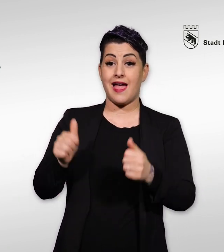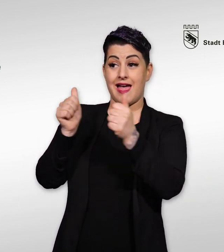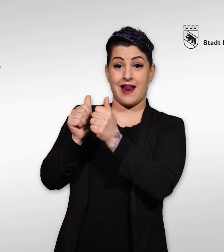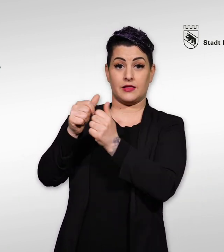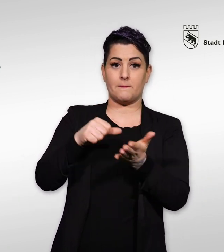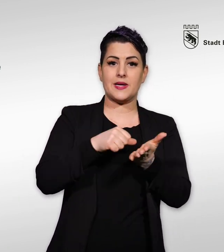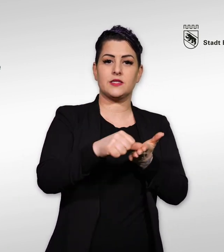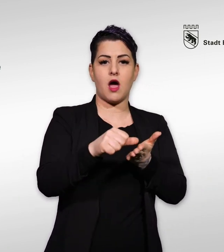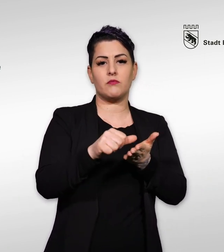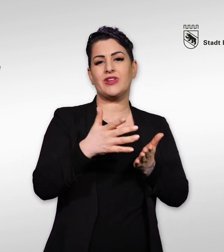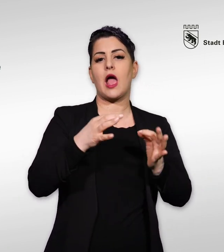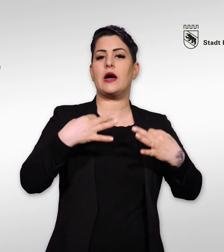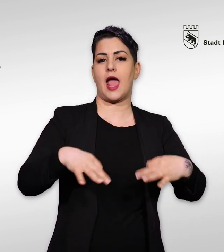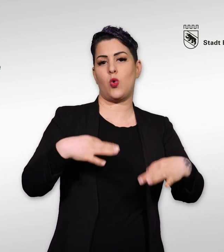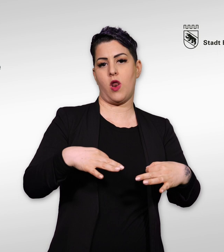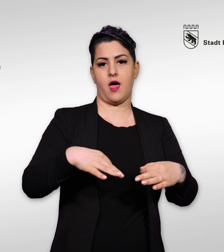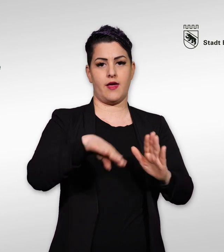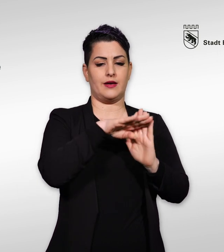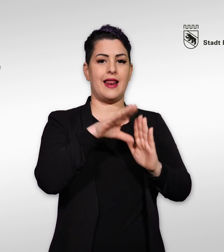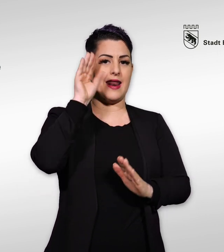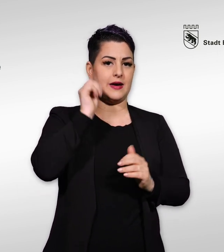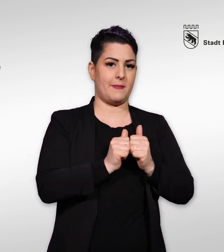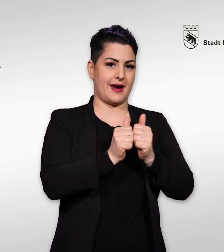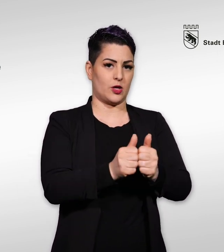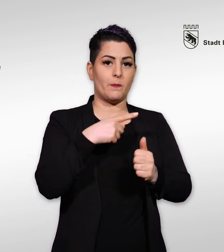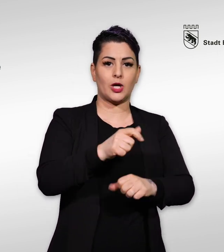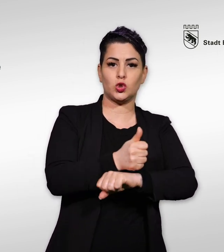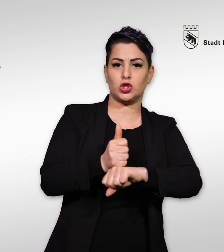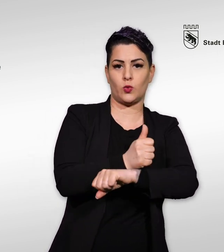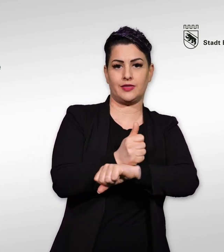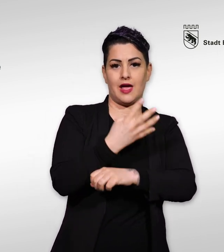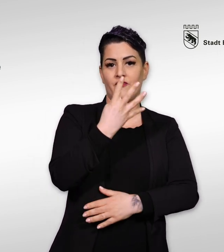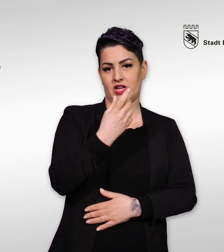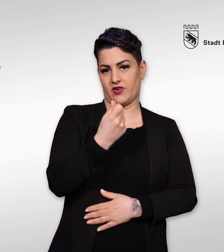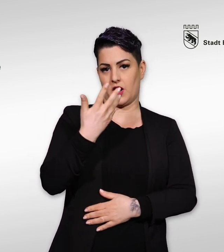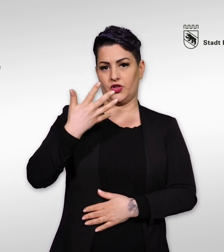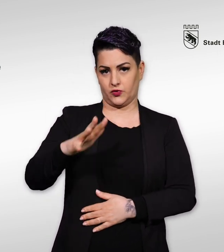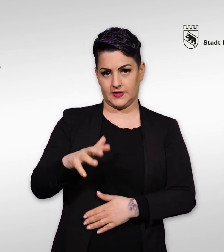Die Eltern bezahlen für die reguläre Lernbegleitung 4.50 Franken pro Stunde.